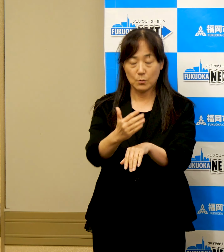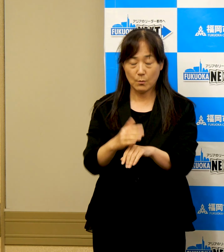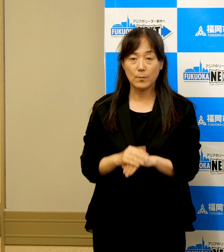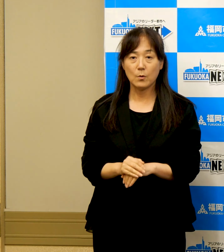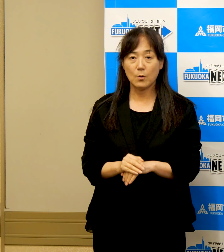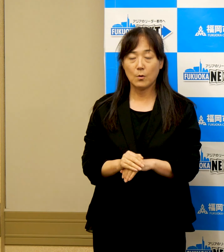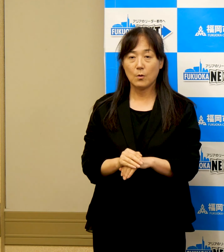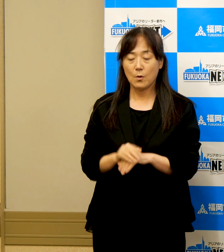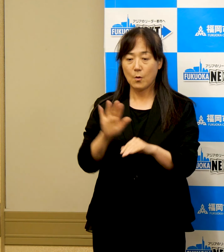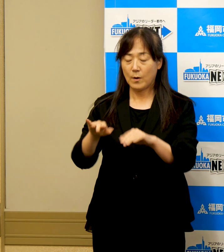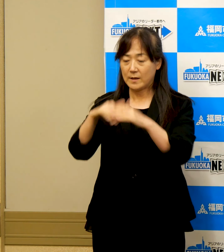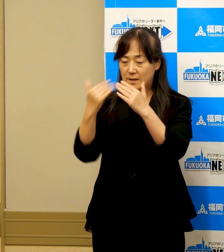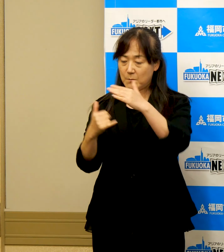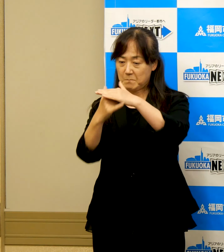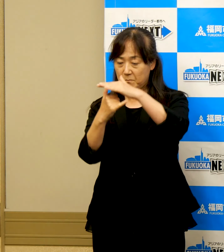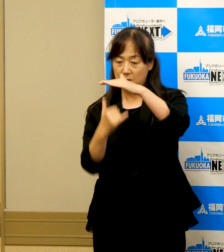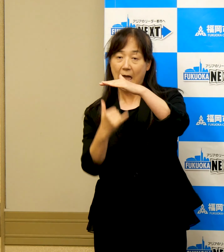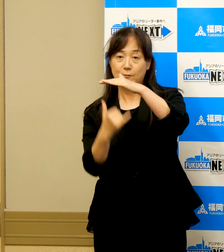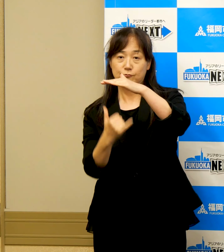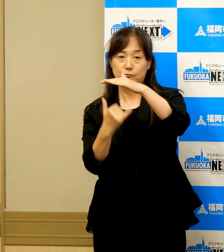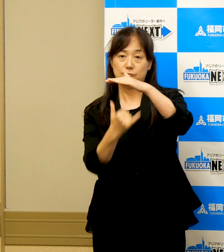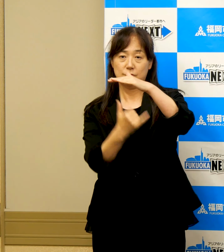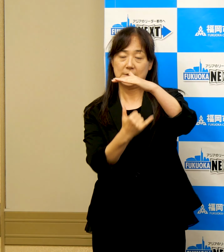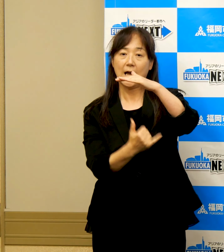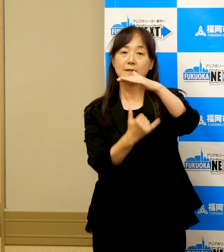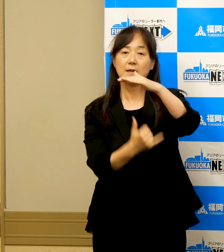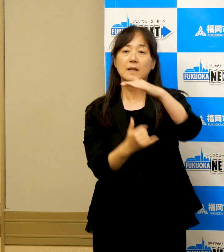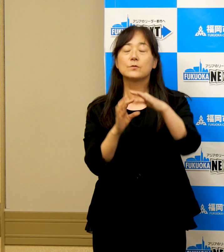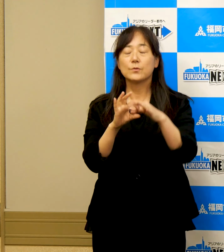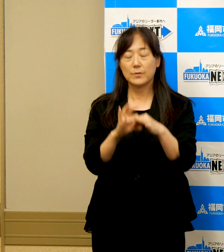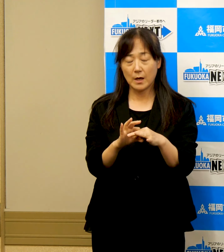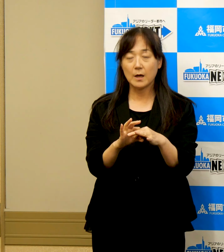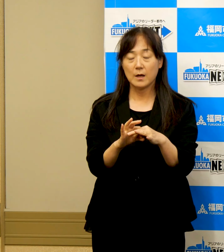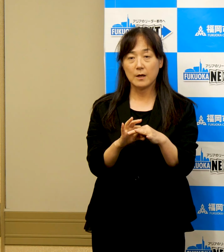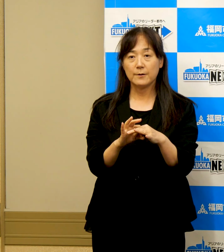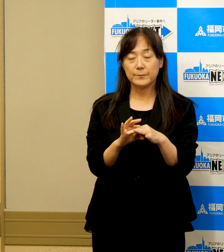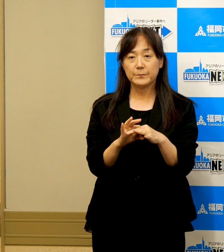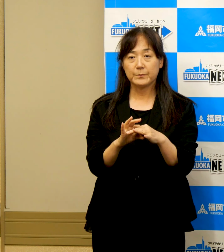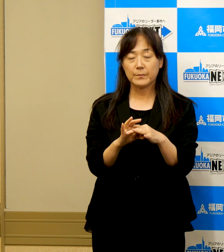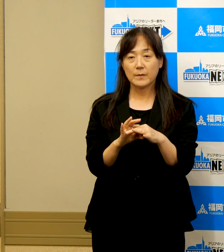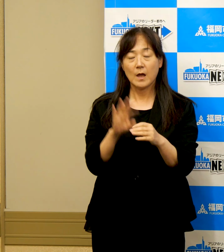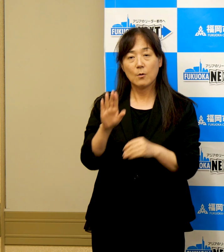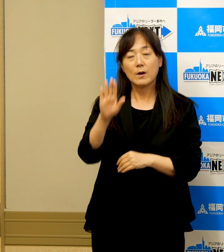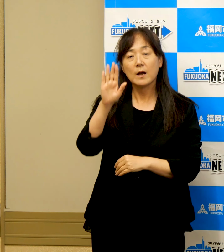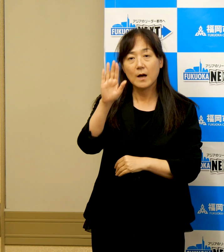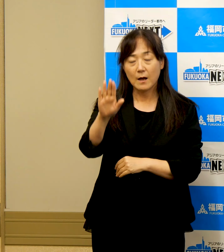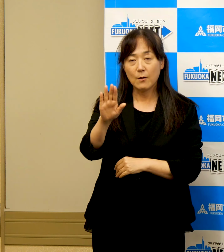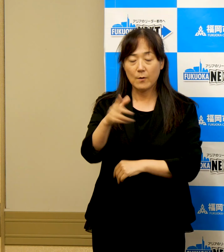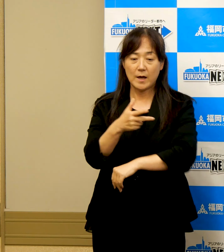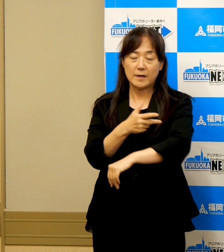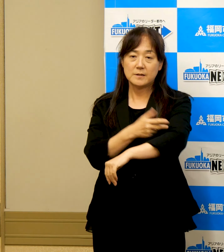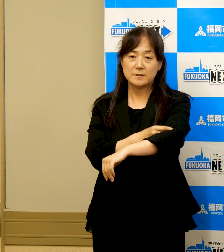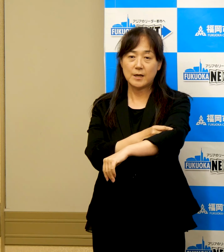この枠がすべて埋まらなくなってきたということは これからは接種を勧奨していったり